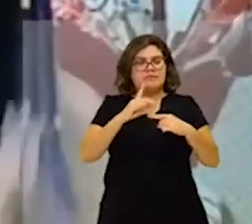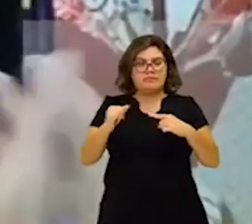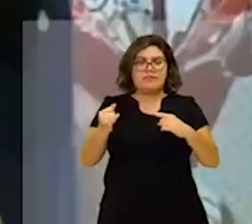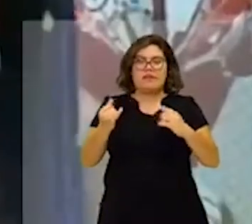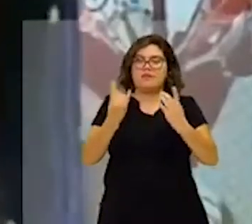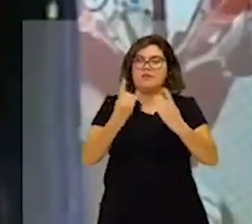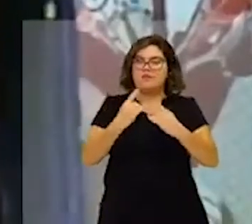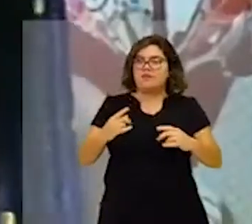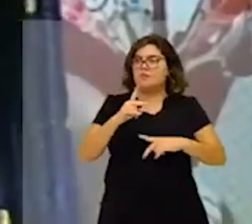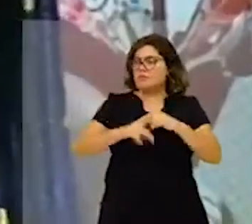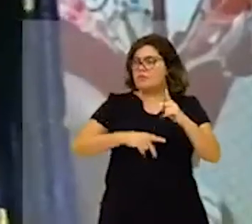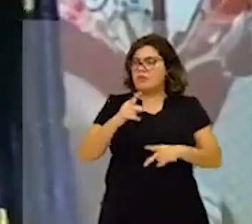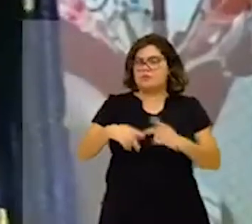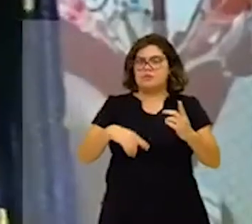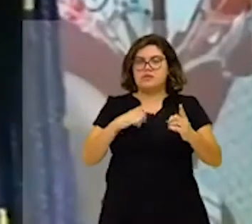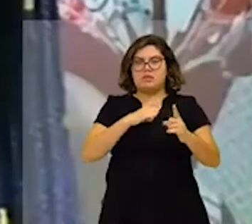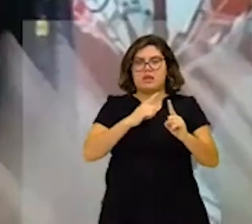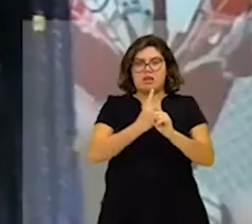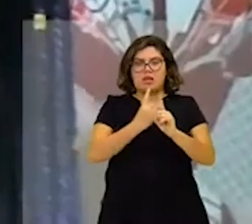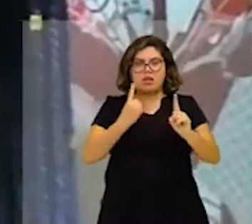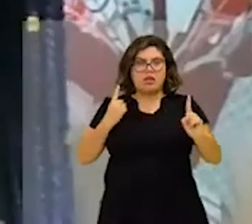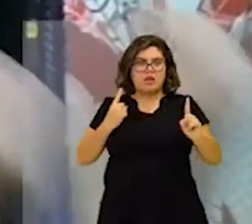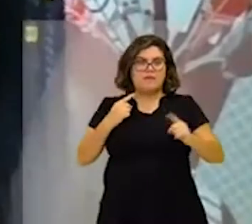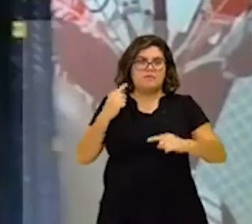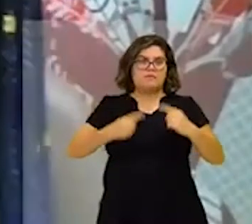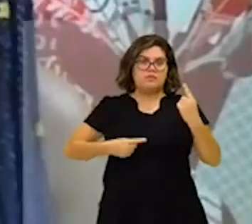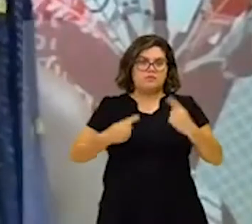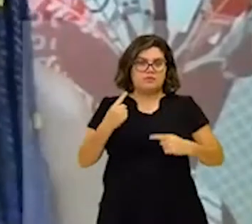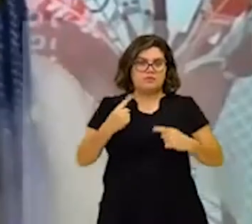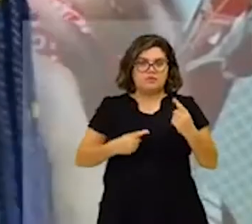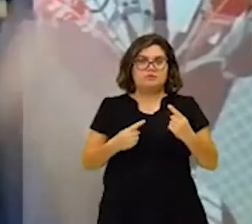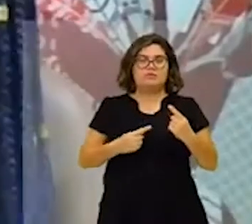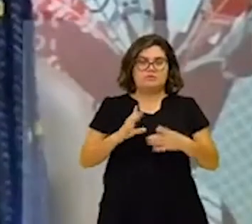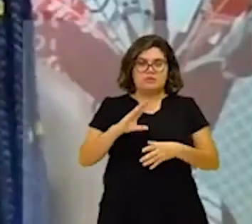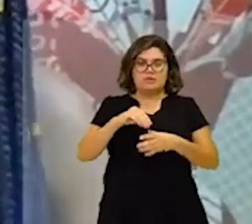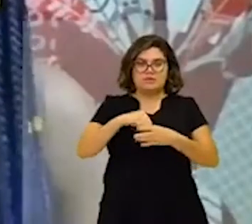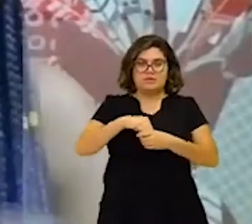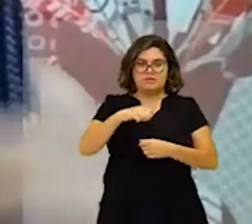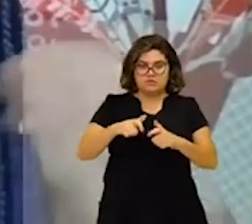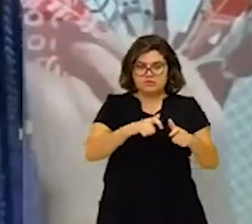por muito tempo foi afastado da política para para dentro desses espaços conformação por isso